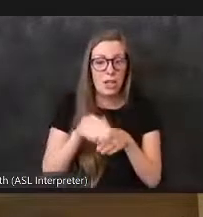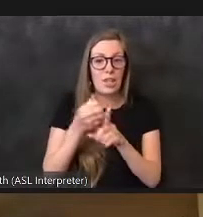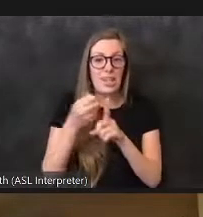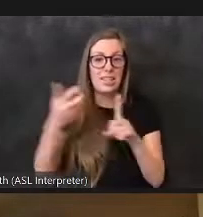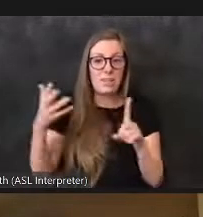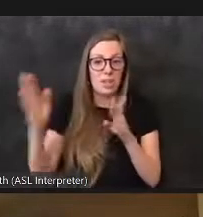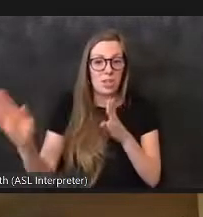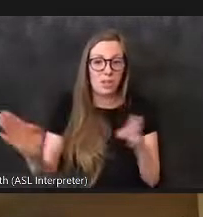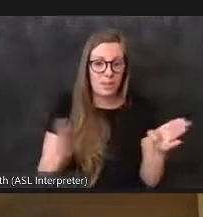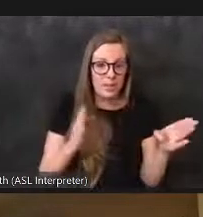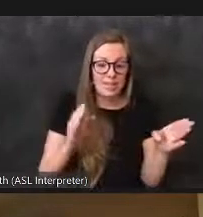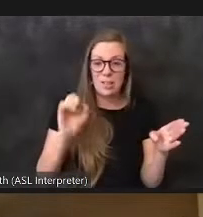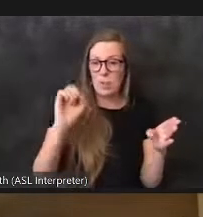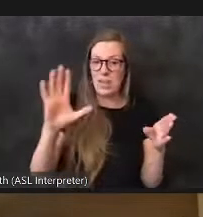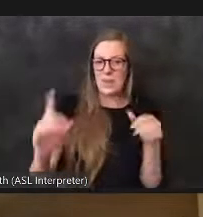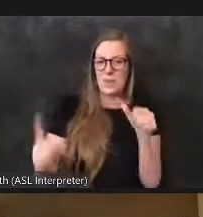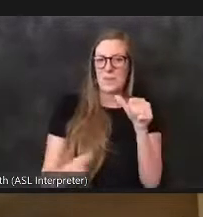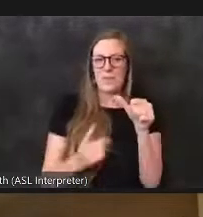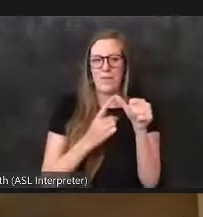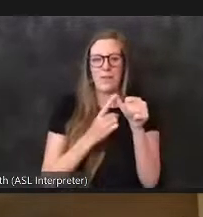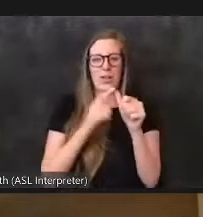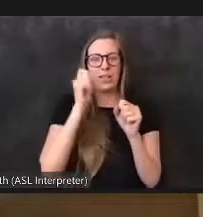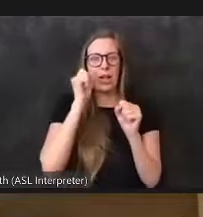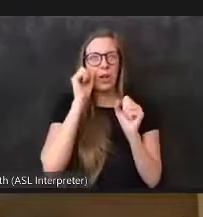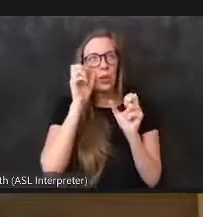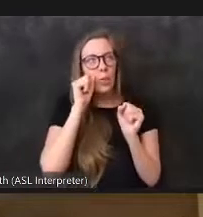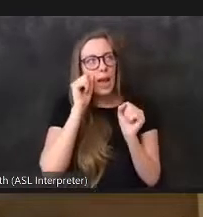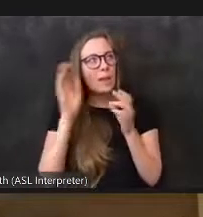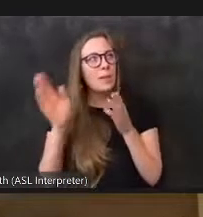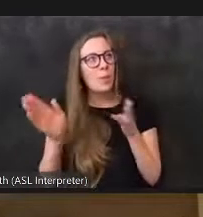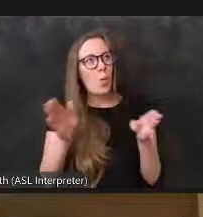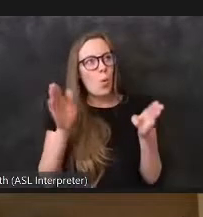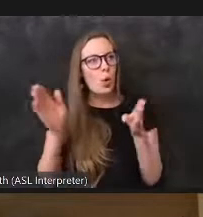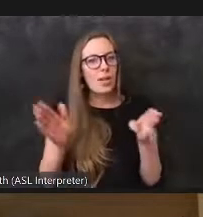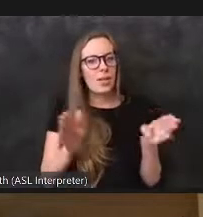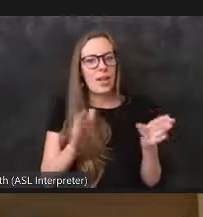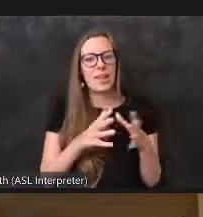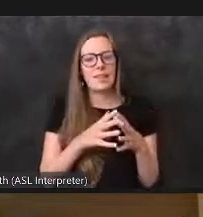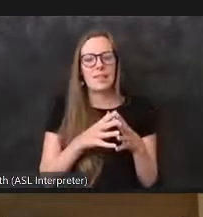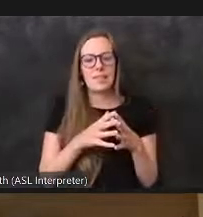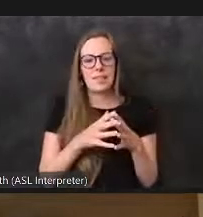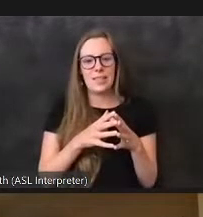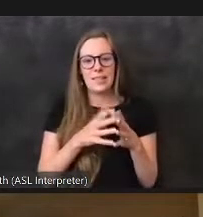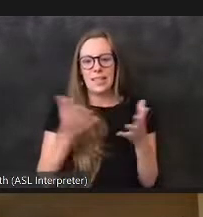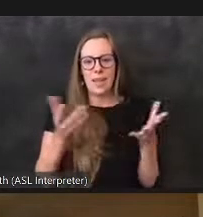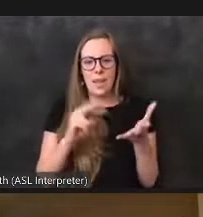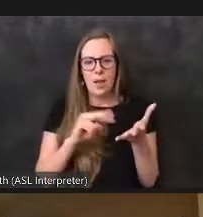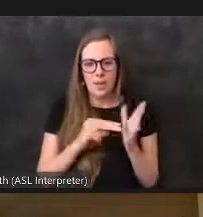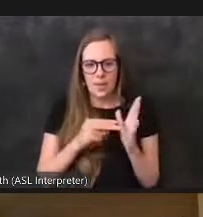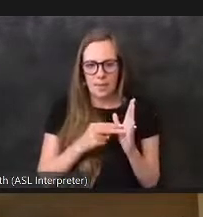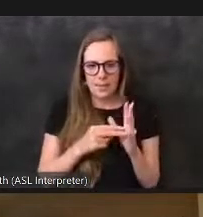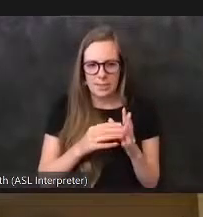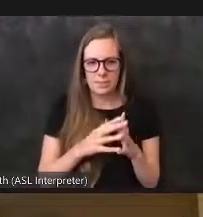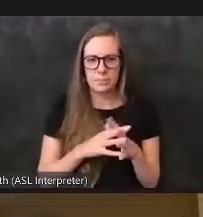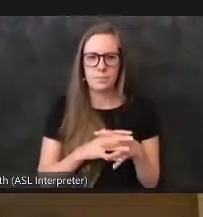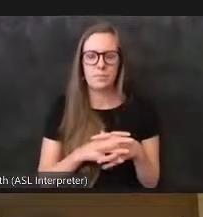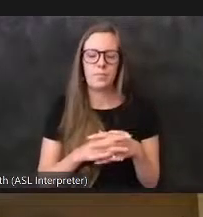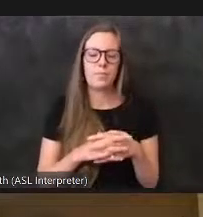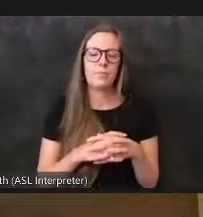Y de nuevo. Una vez Sonoma Cawley fue el primero. Son increíblemente emente increíblemente organizados. Qué significa esto para nosotros?